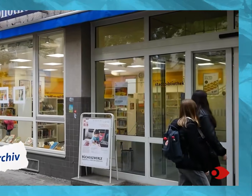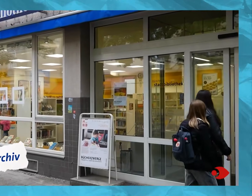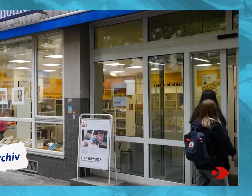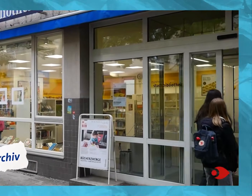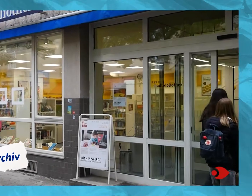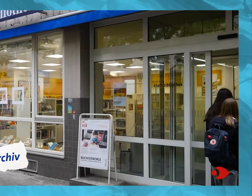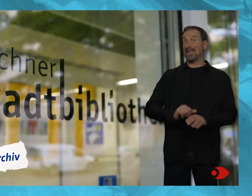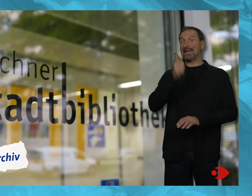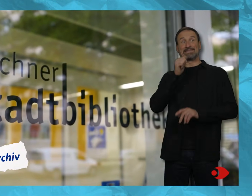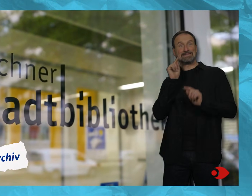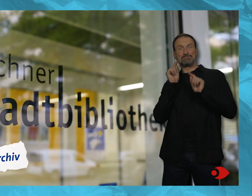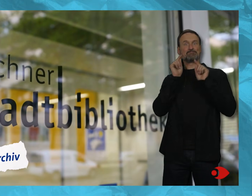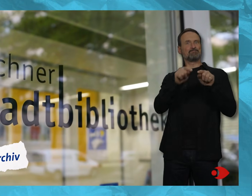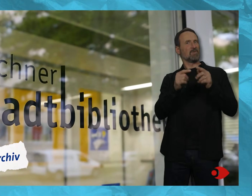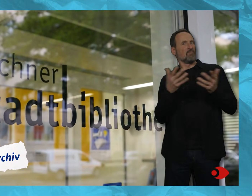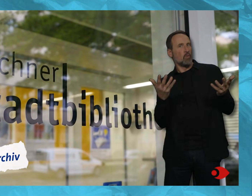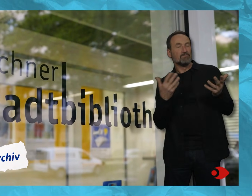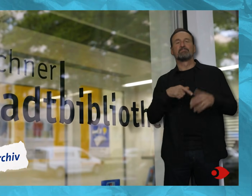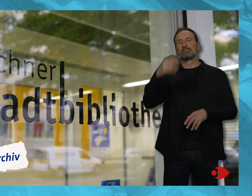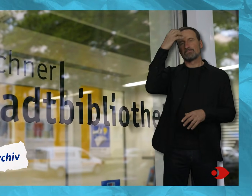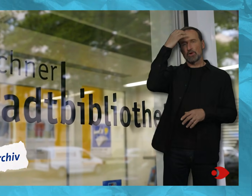Unsere erste Anlaufstelle: die Münchner Stadtbibliothek.